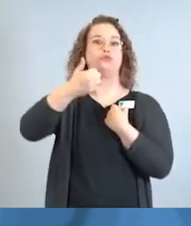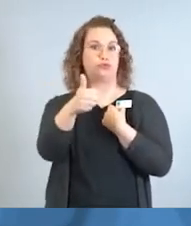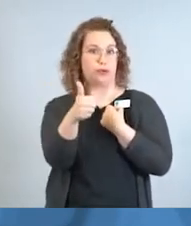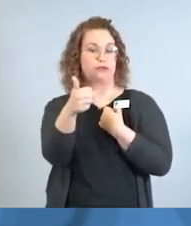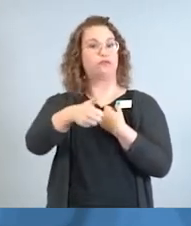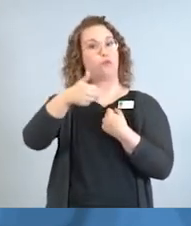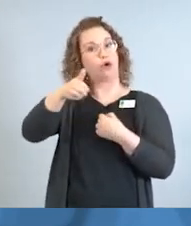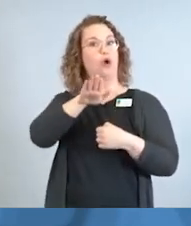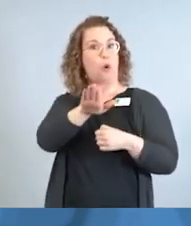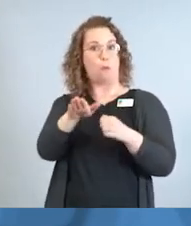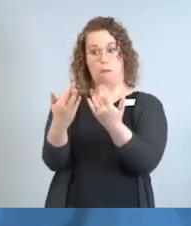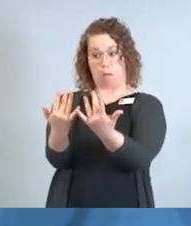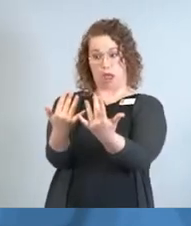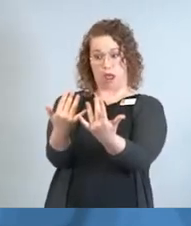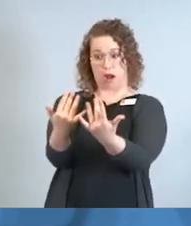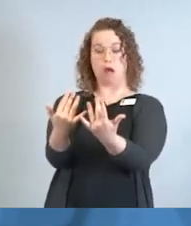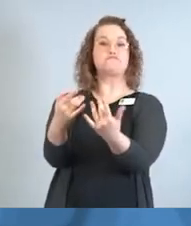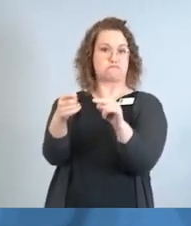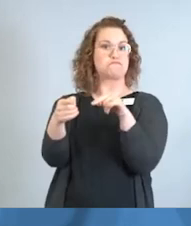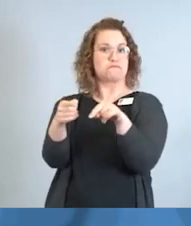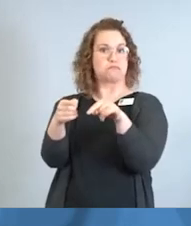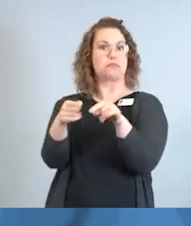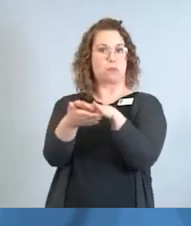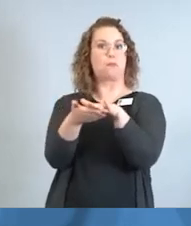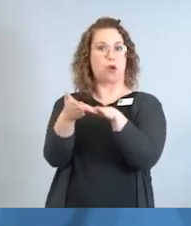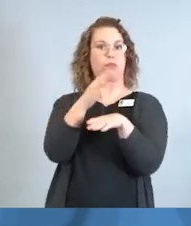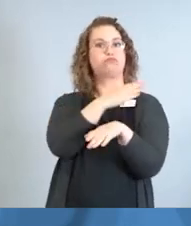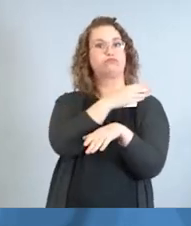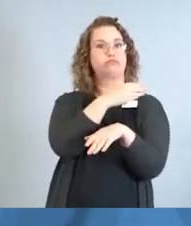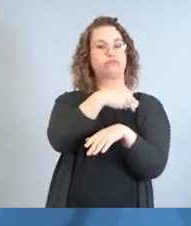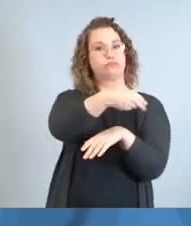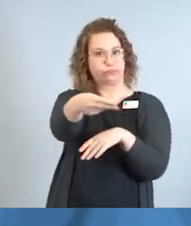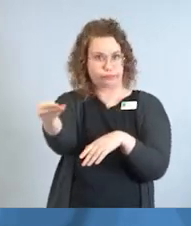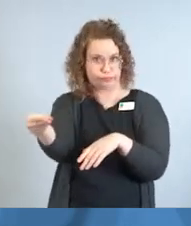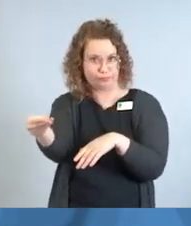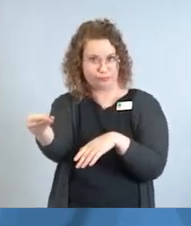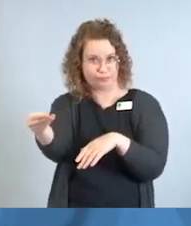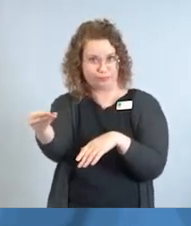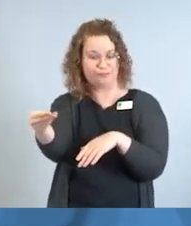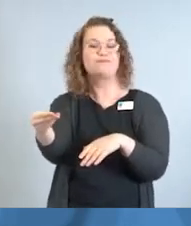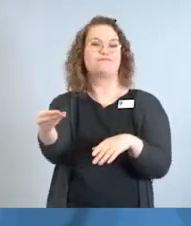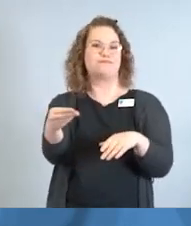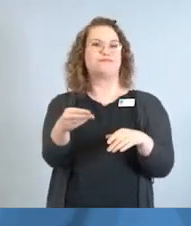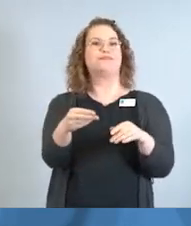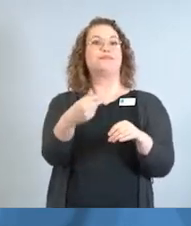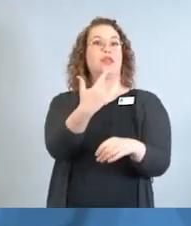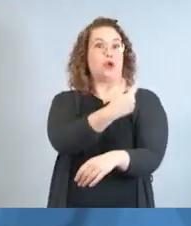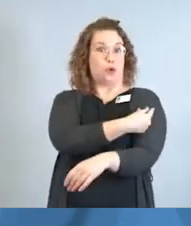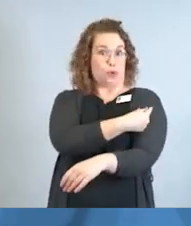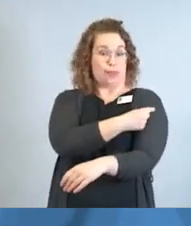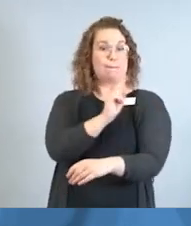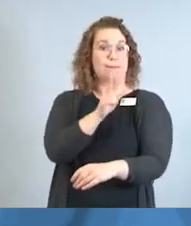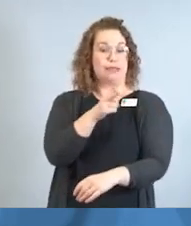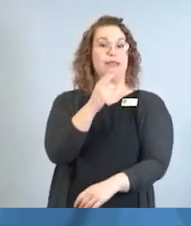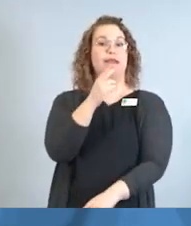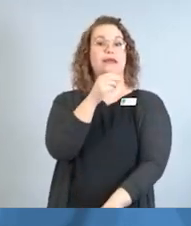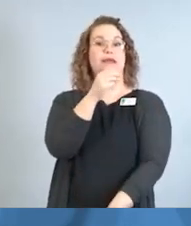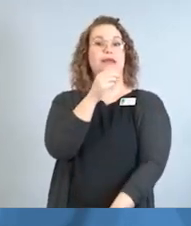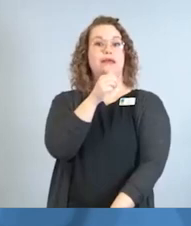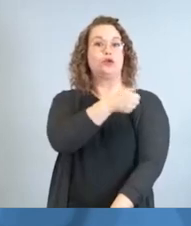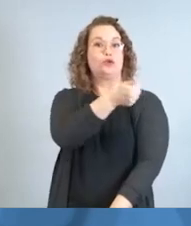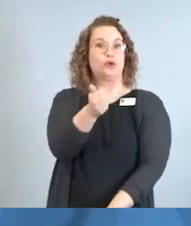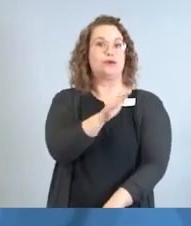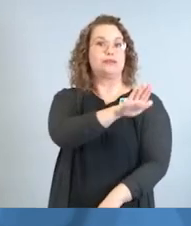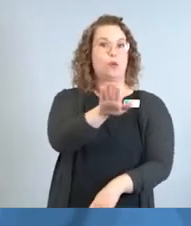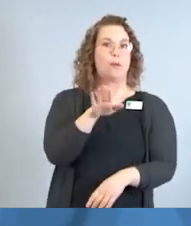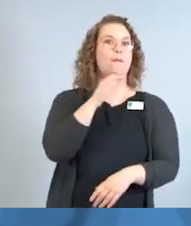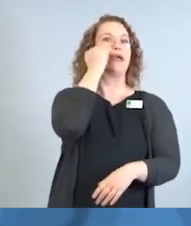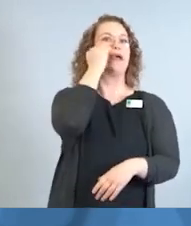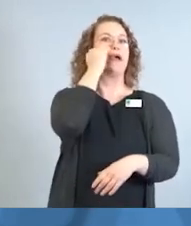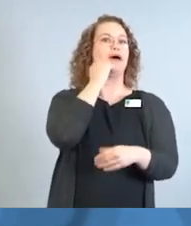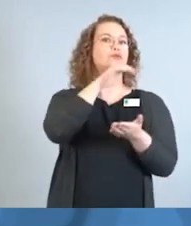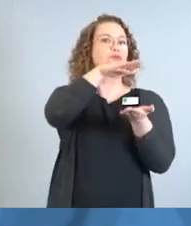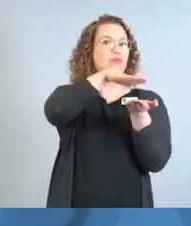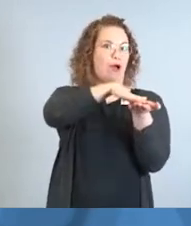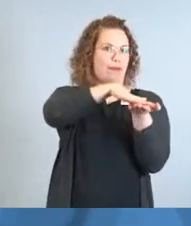On myös huomioitava, että rokotus rekisteröityy rokotetun henkilön asuinpaikkakunnan mukaan, ei sen mukaan missä hänet rokotetaan.